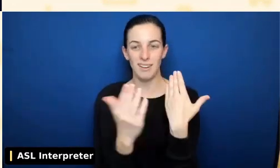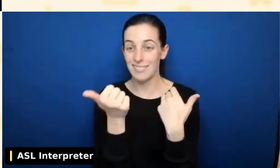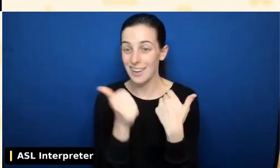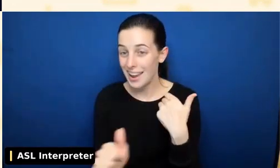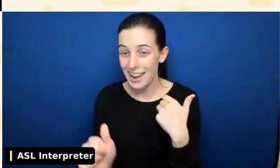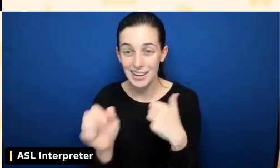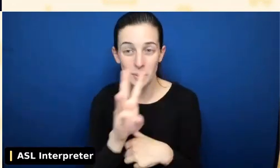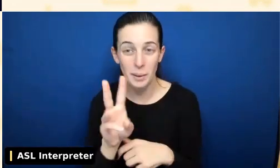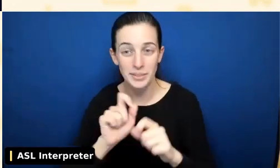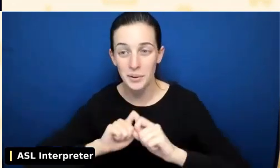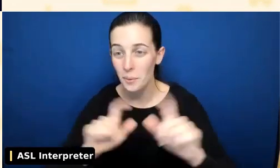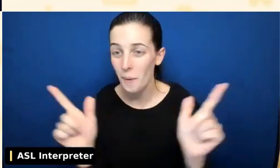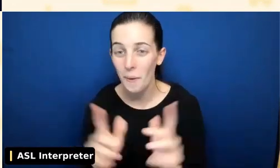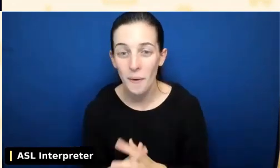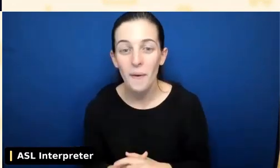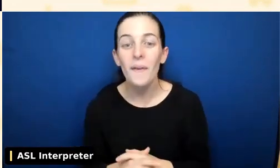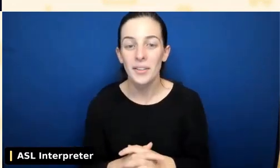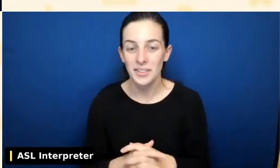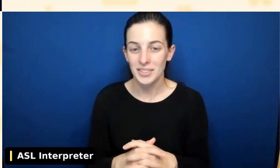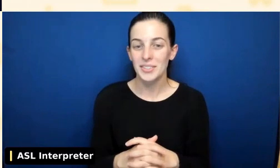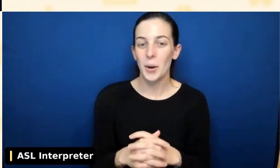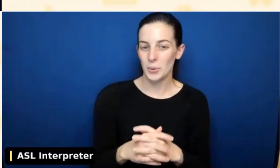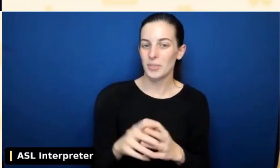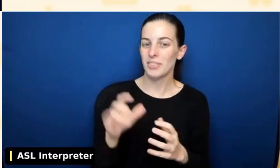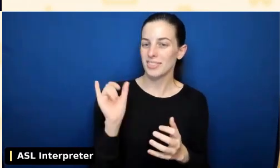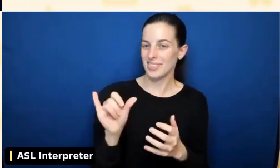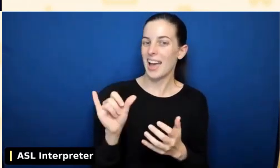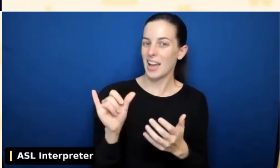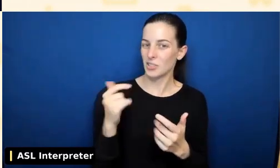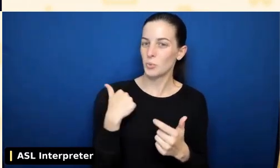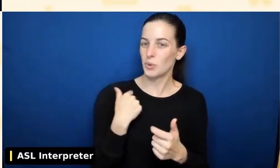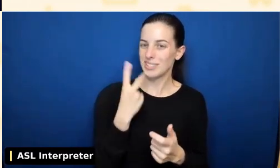y luego agrego los elementos del bloque personalizado. Entonces esa es la siguiente fase de esto, que sería